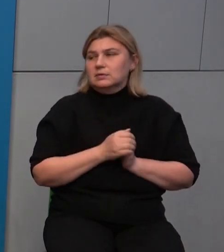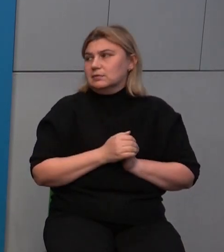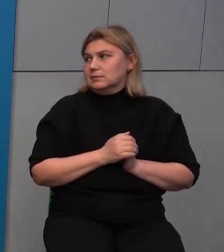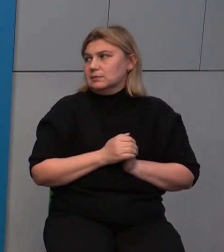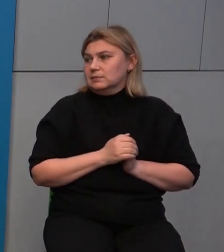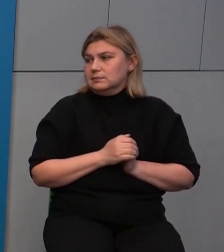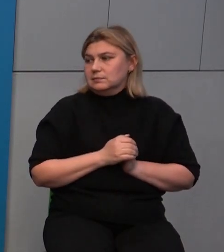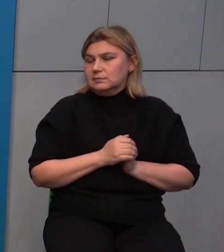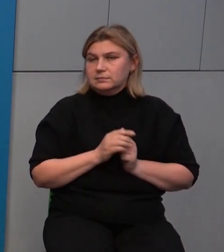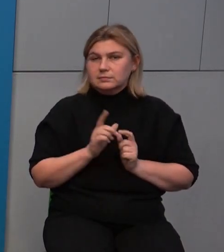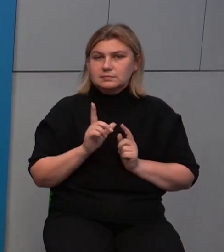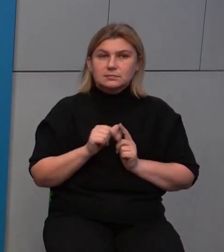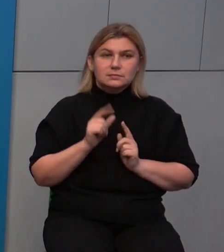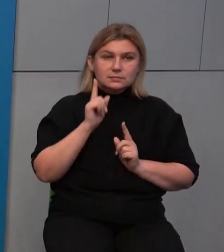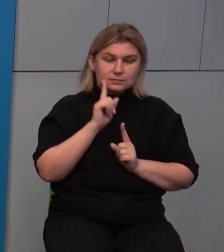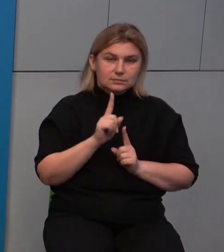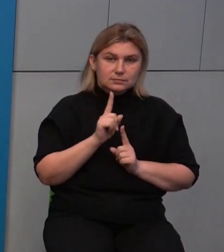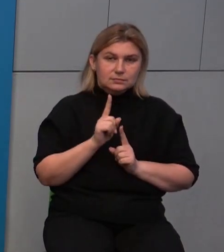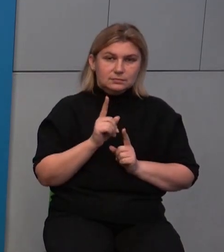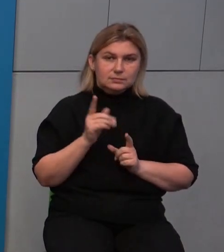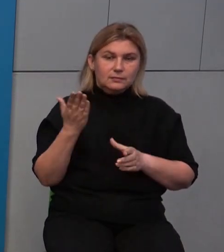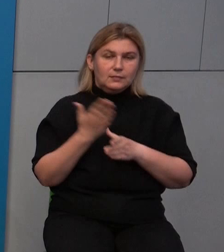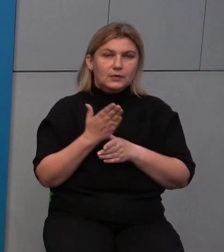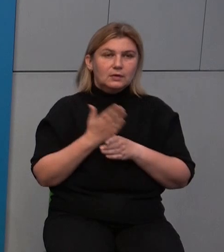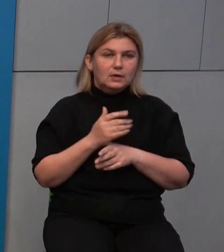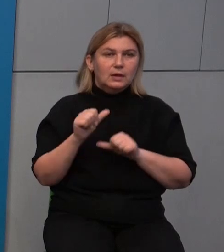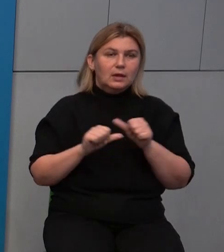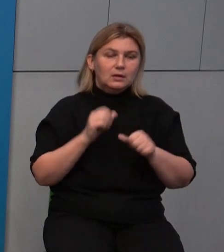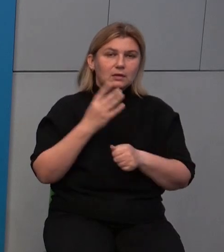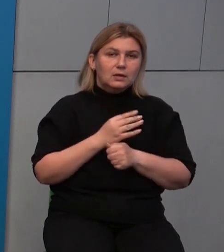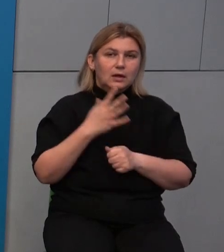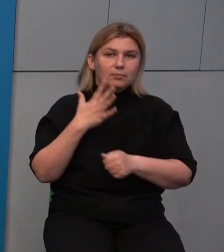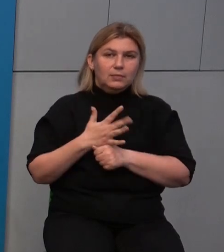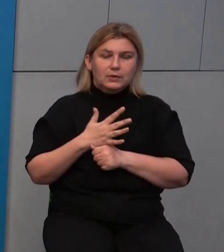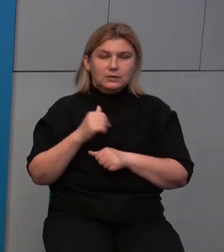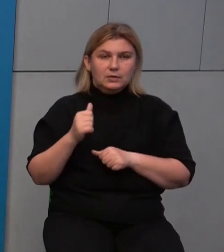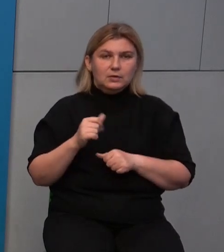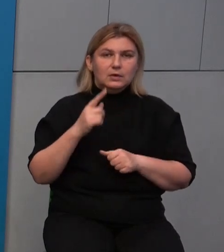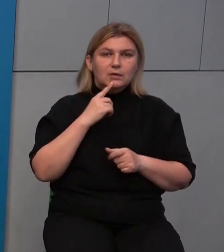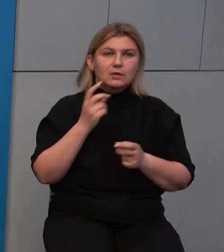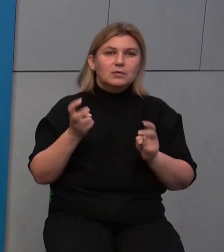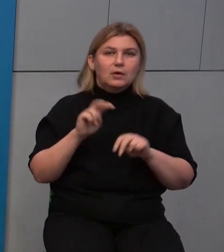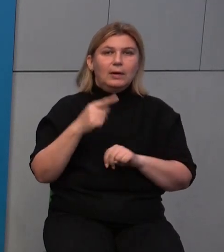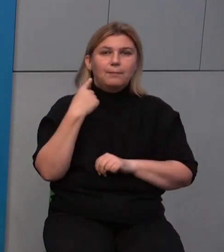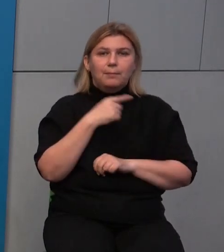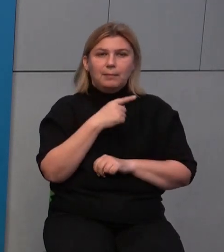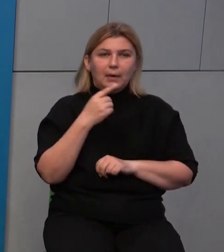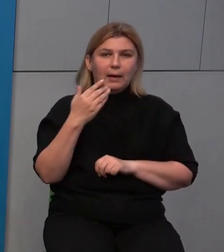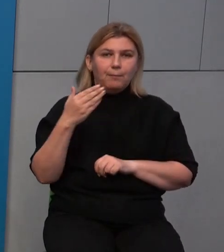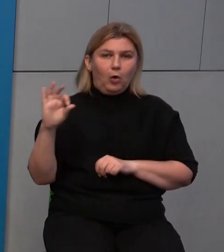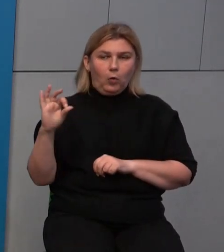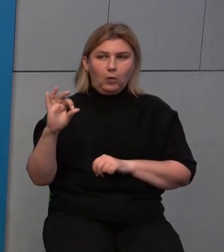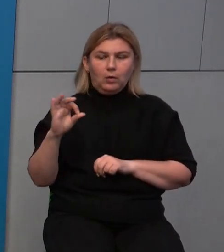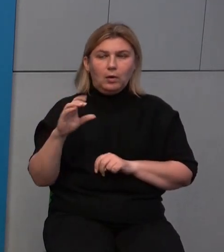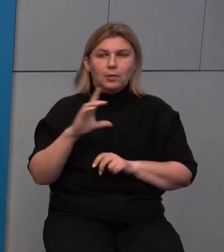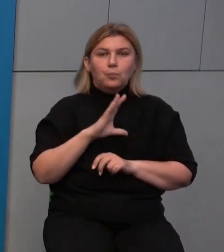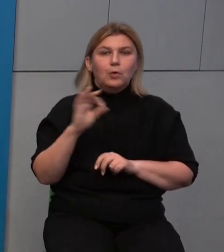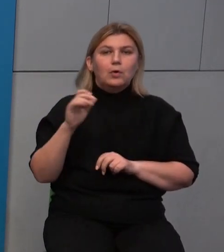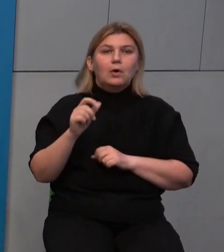Ale tak naprawdę takie teczki w latach 40. i 50. zakładano również milicjantom, bo po prostu chodzi o to, że jak ktokolwiek miał [przesłuch]